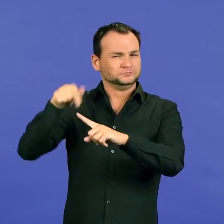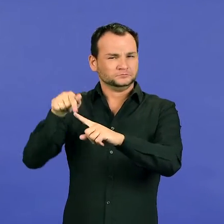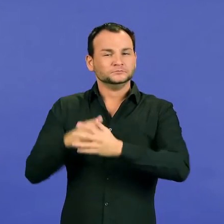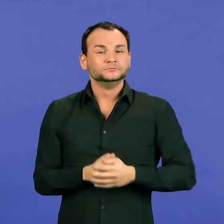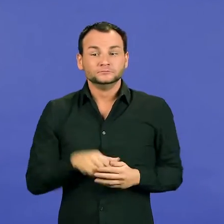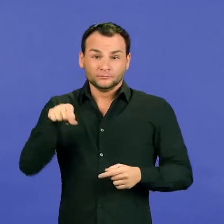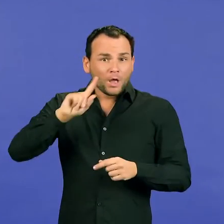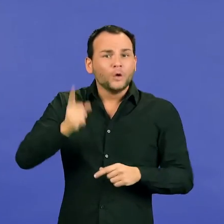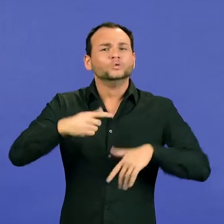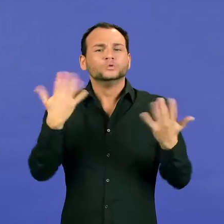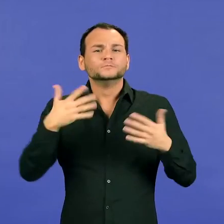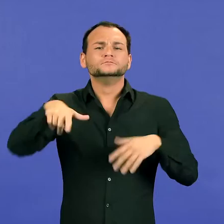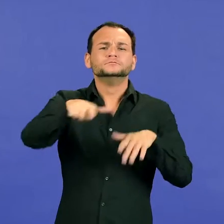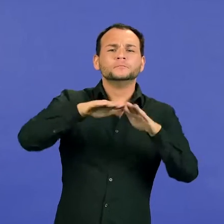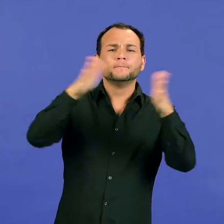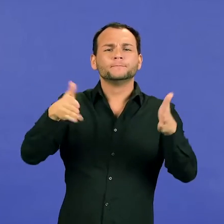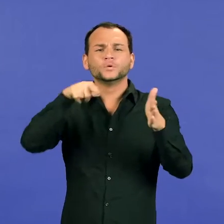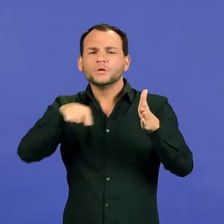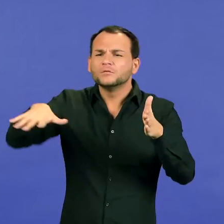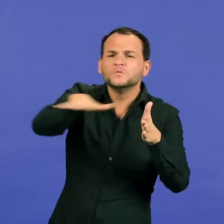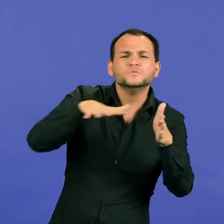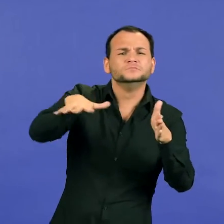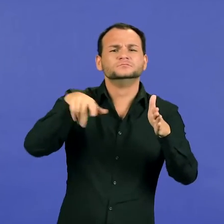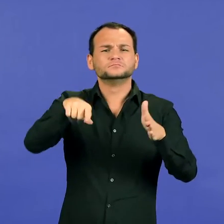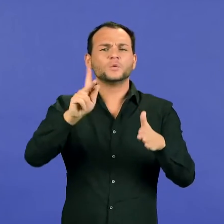aus den 1970er Jahren und